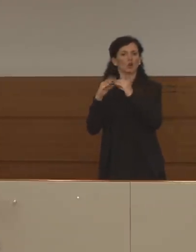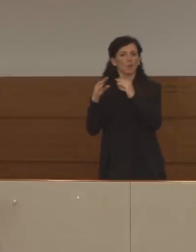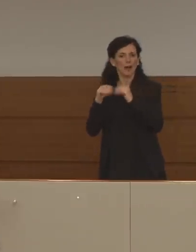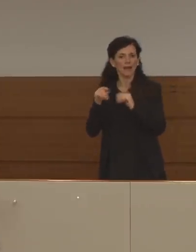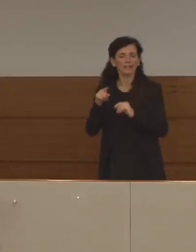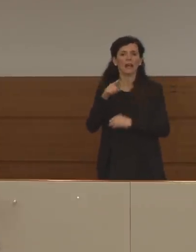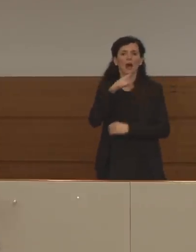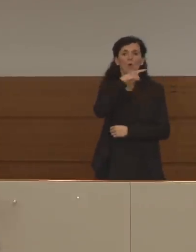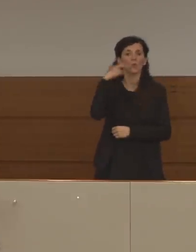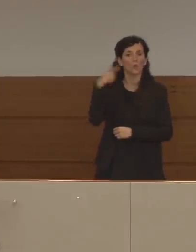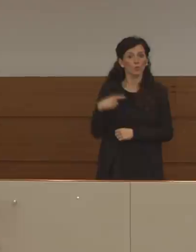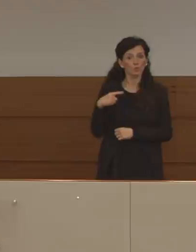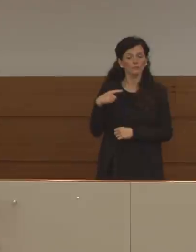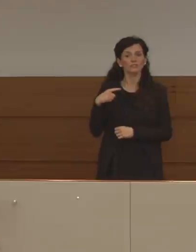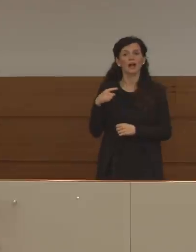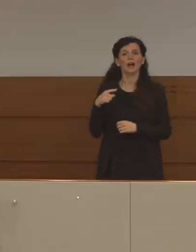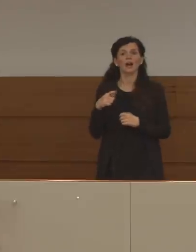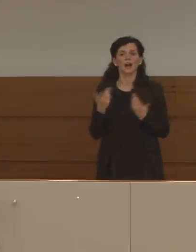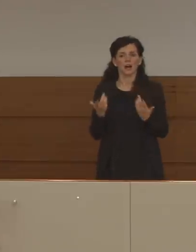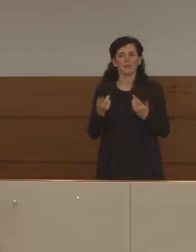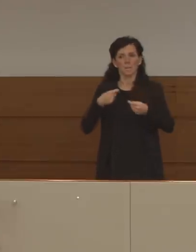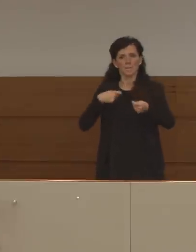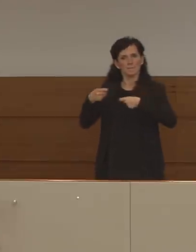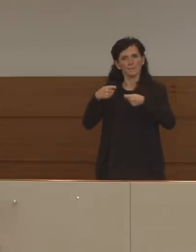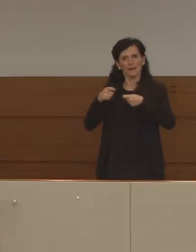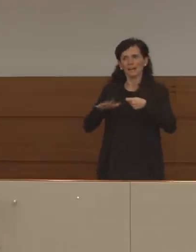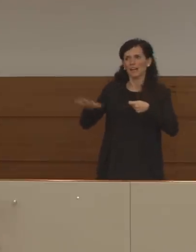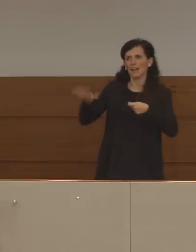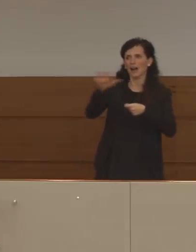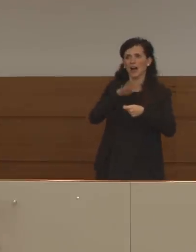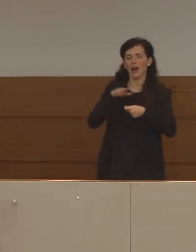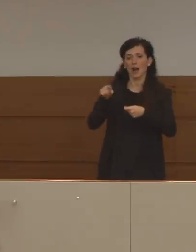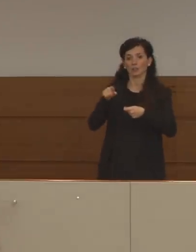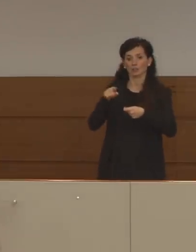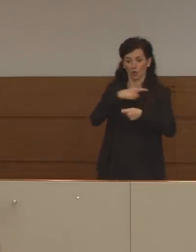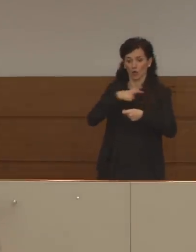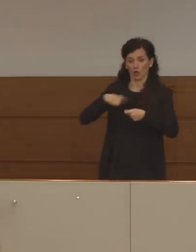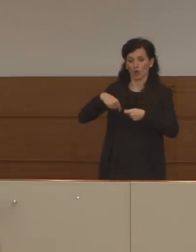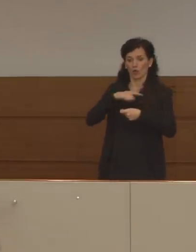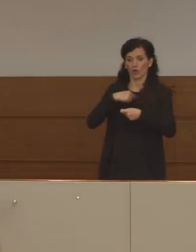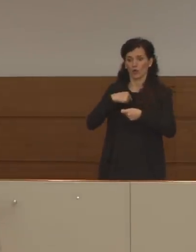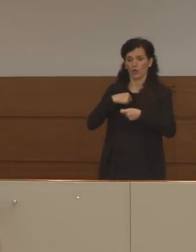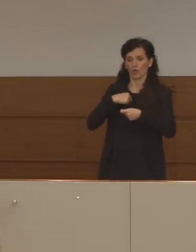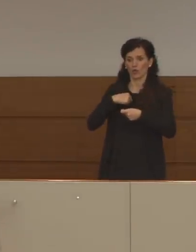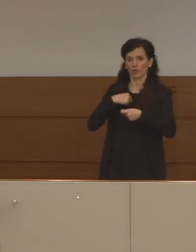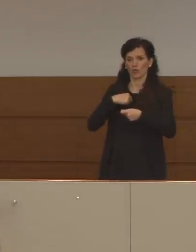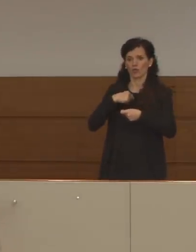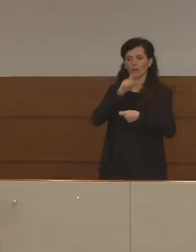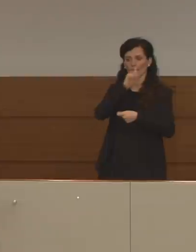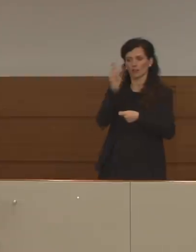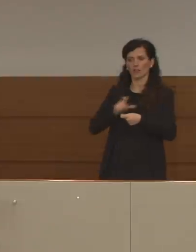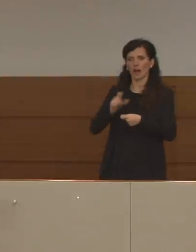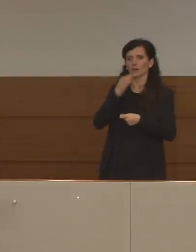la Russia, mercati nei quali i nostri fornitori avevano recuperato mascherine